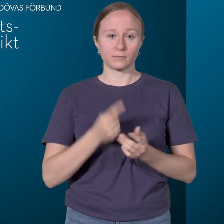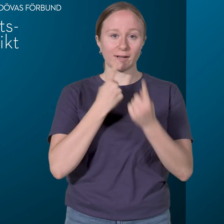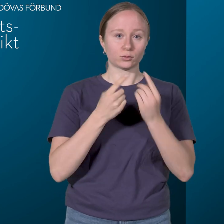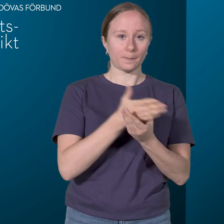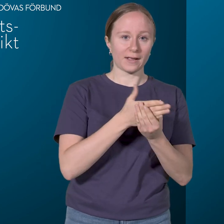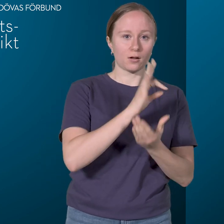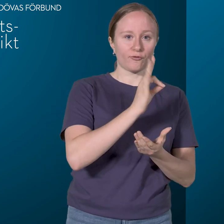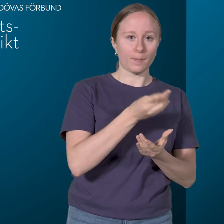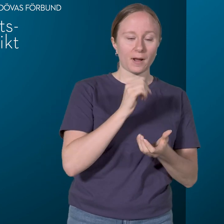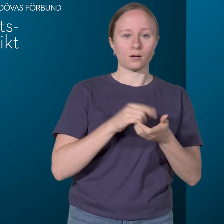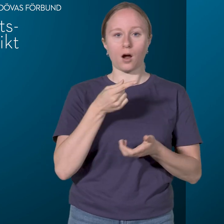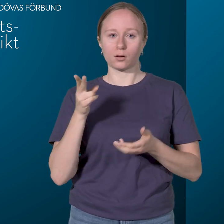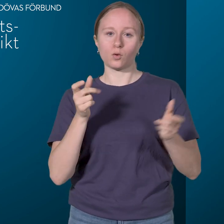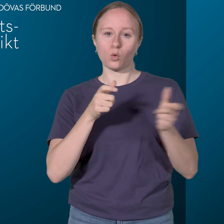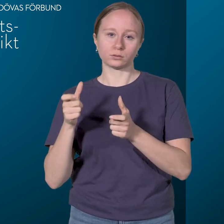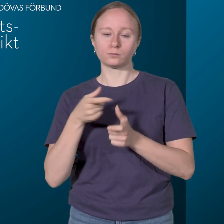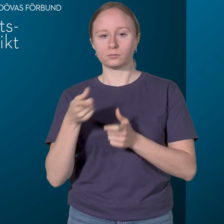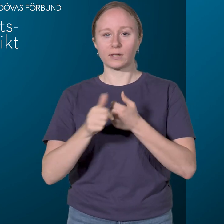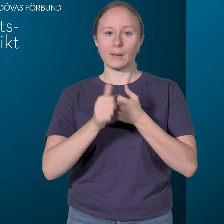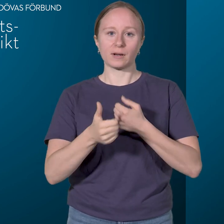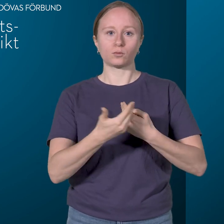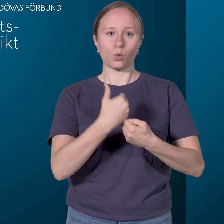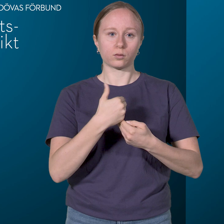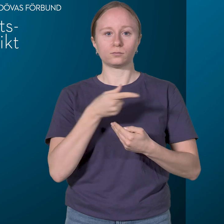Diskussionen mellan Fpa och de organisationer som representerar kunderna -